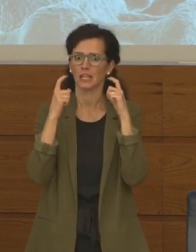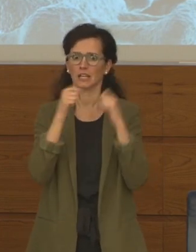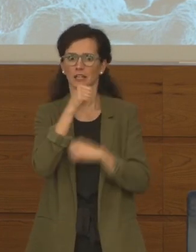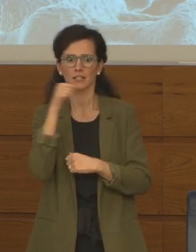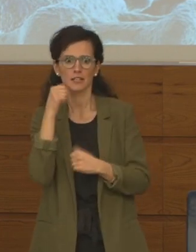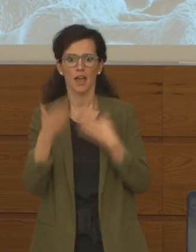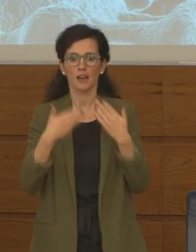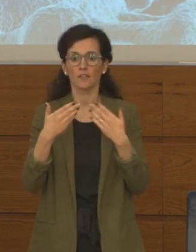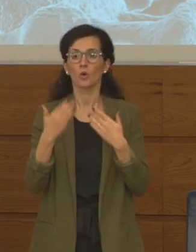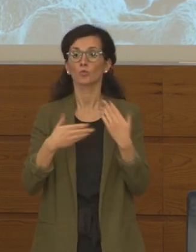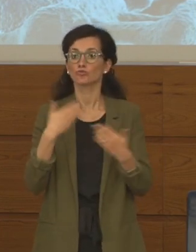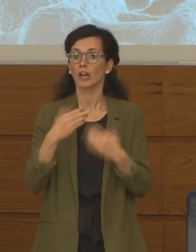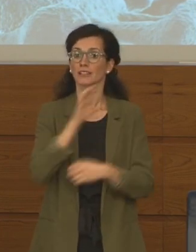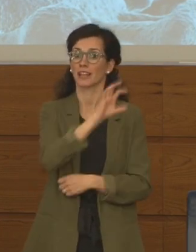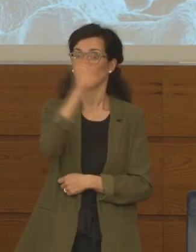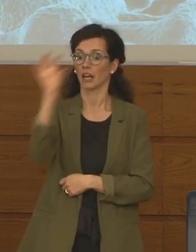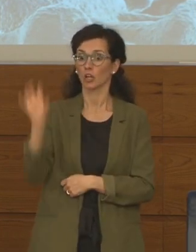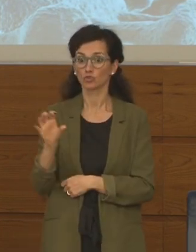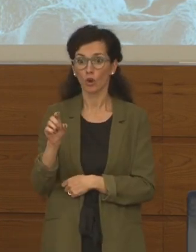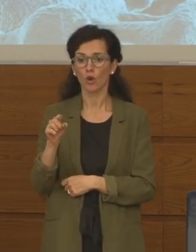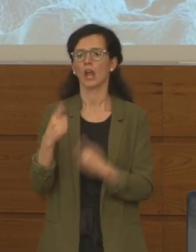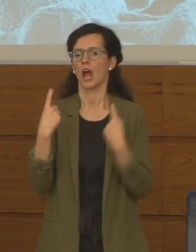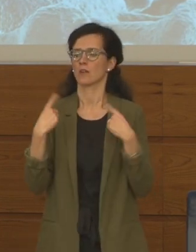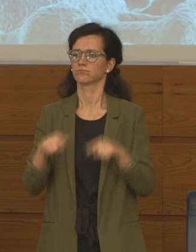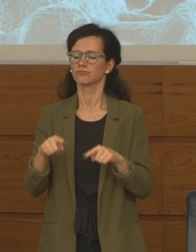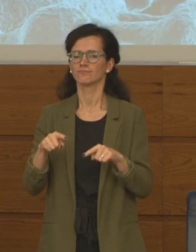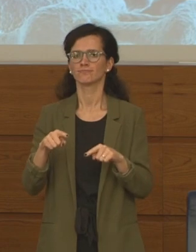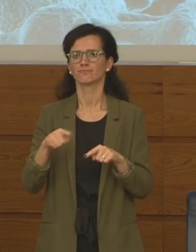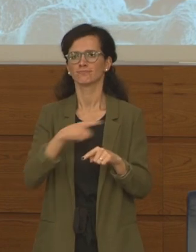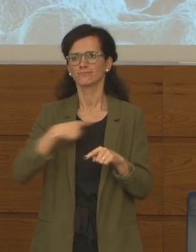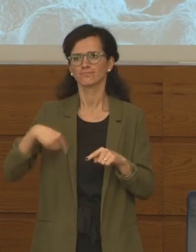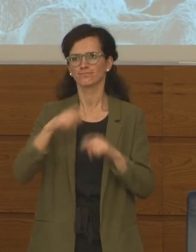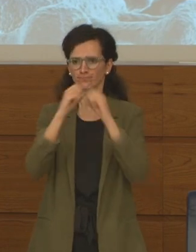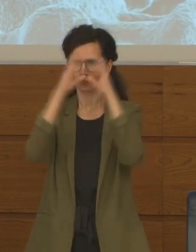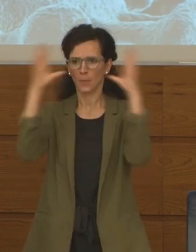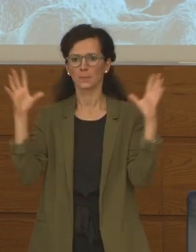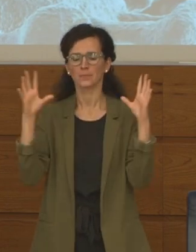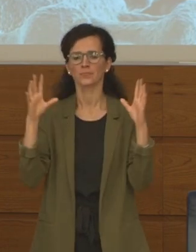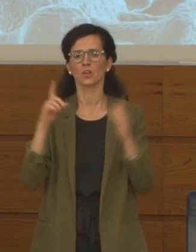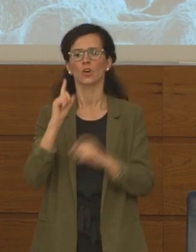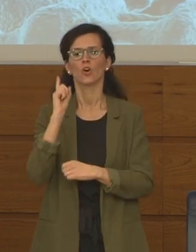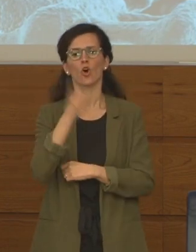regioni, per questo abbiamo immaginato una ordinanza di protezione civile,